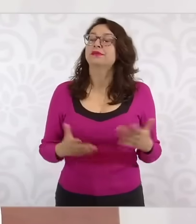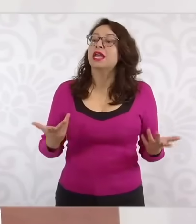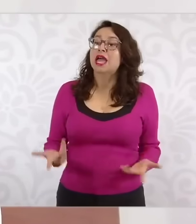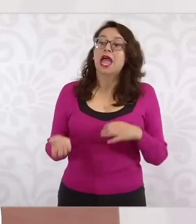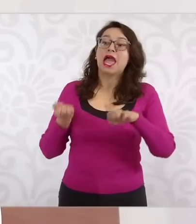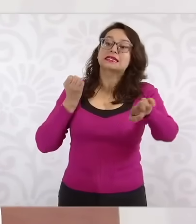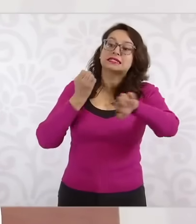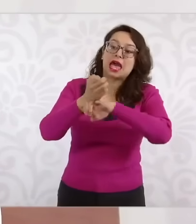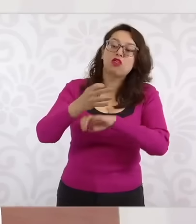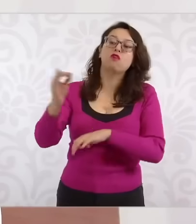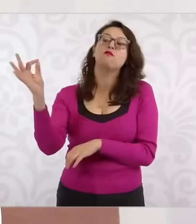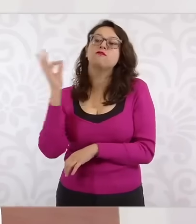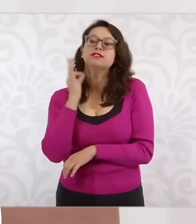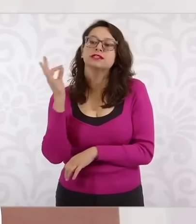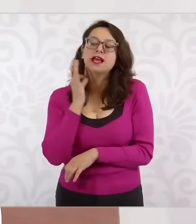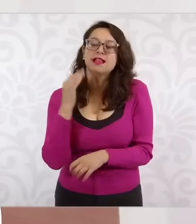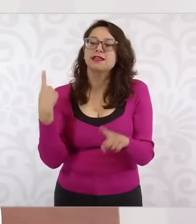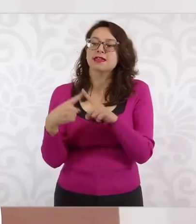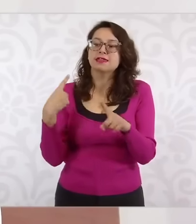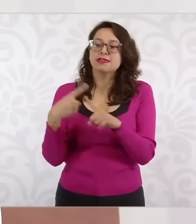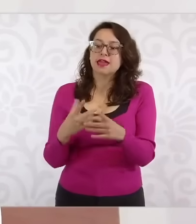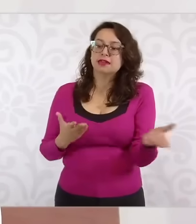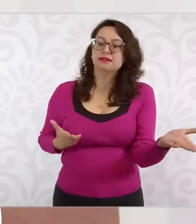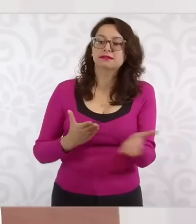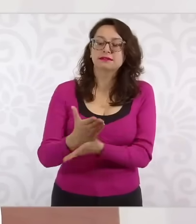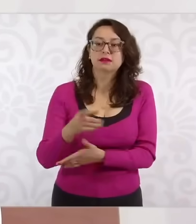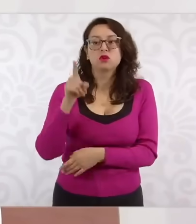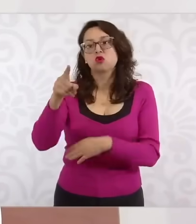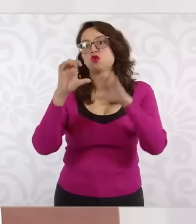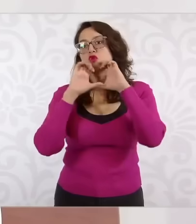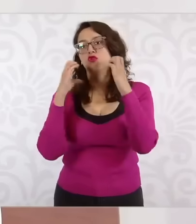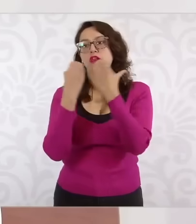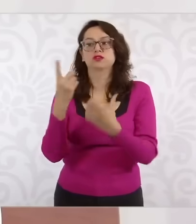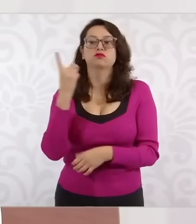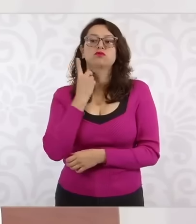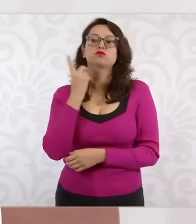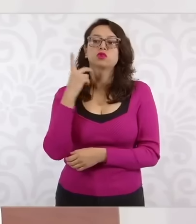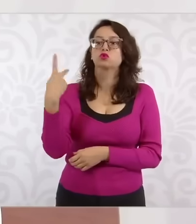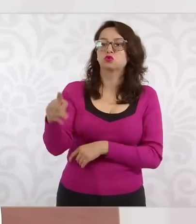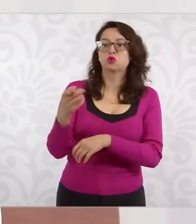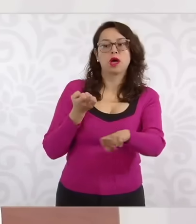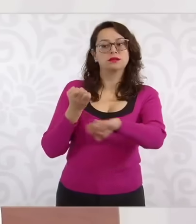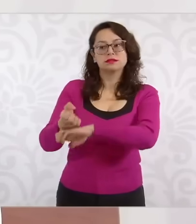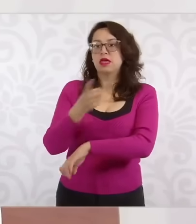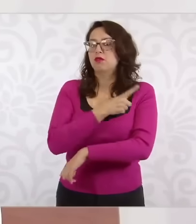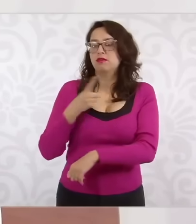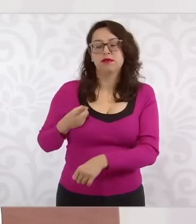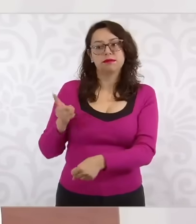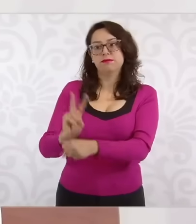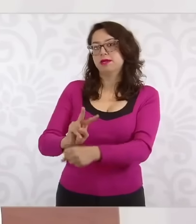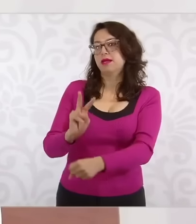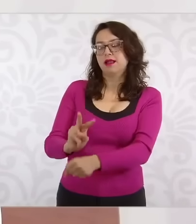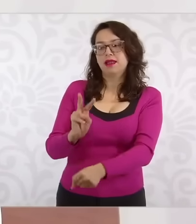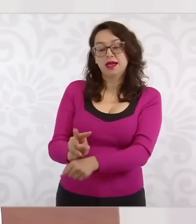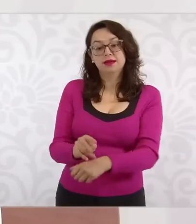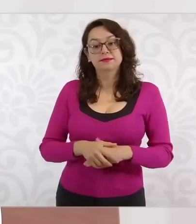el Congreso lo nombra. el de Sonora depende del brazo. Entonces, lo que sí es que nos ha informado